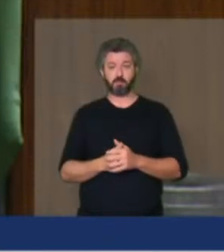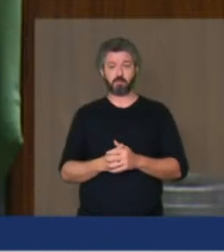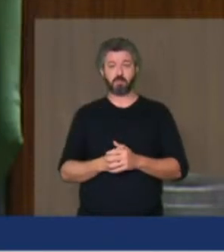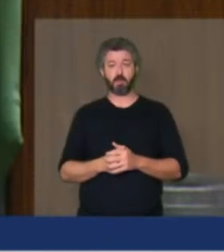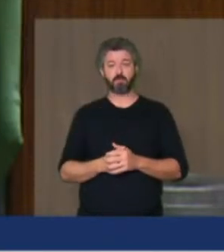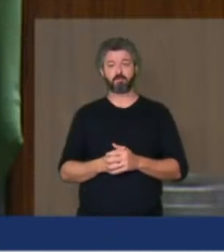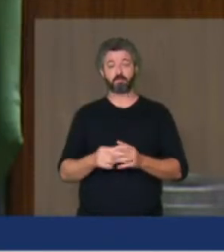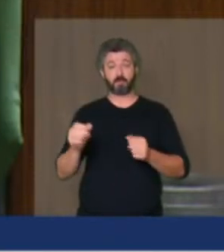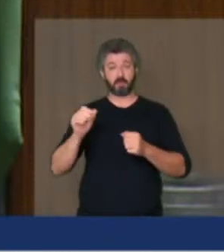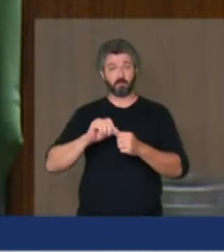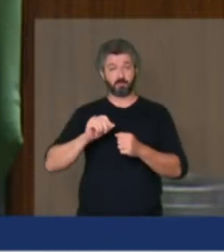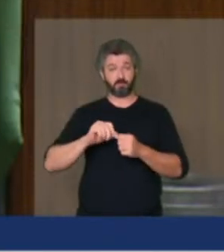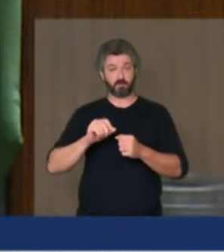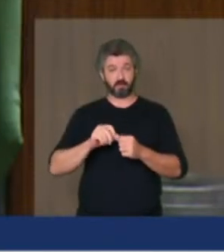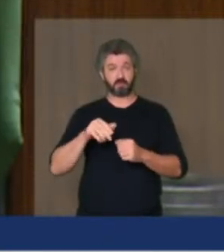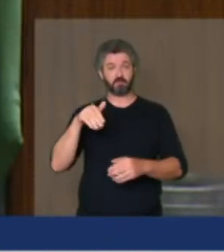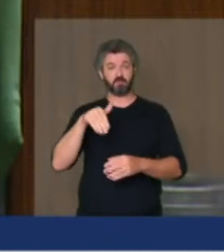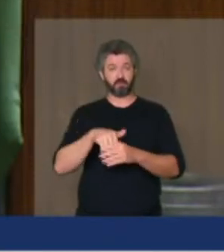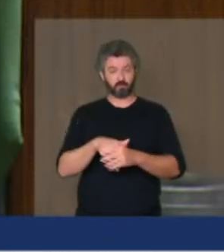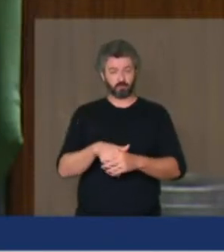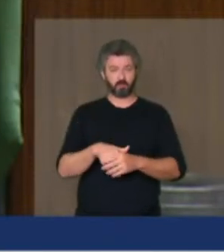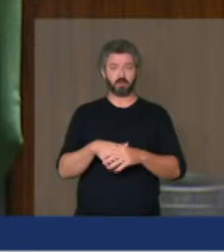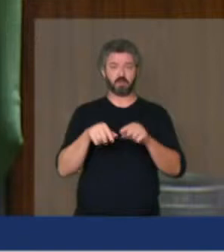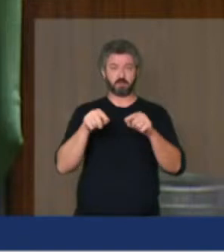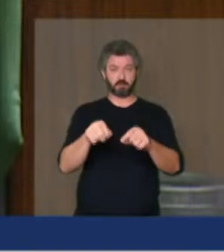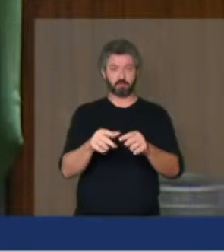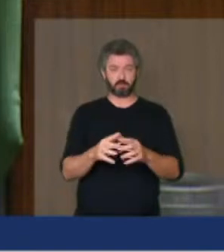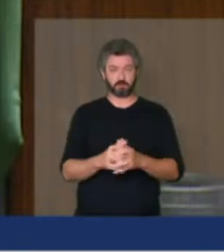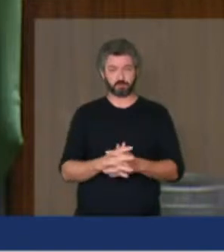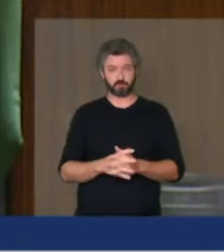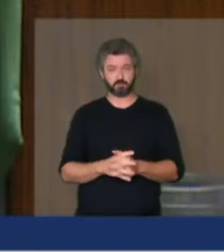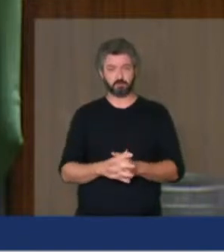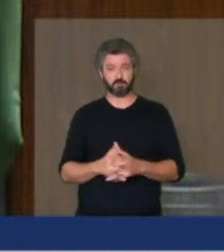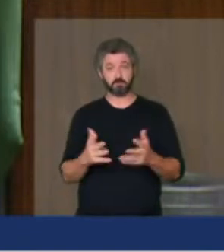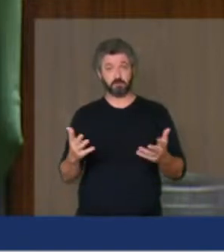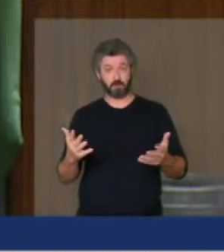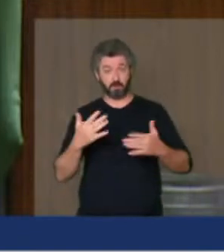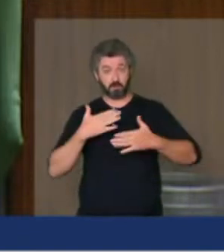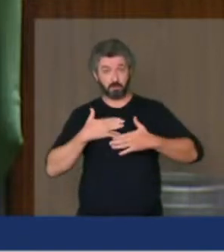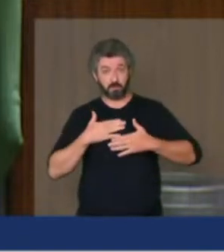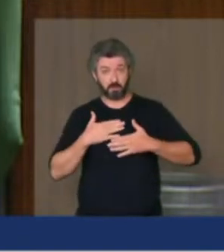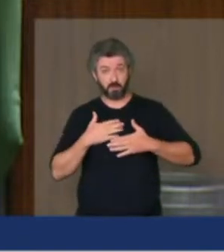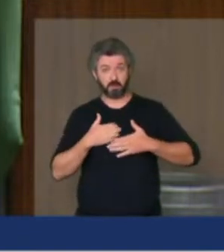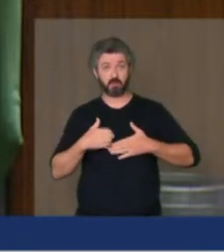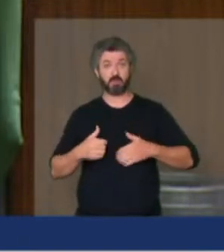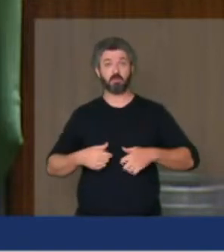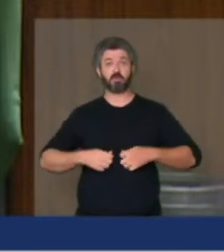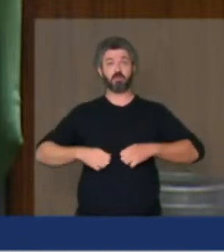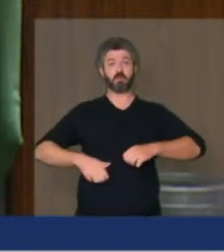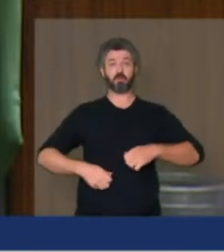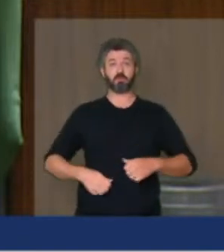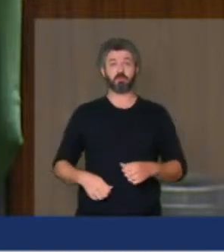MATÉRIA. ENTÃO, PRA MIM HOJE COMO EX-PREFEITO DA CIDADE DE CHAPECÓ, EX-PRESIDENTE DA ASSOCIAÇÃO DA AM OSC UÉ ,